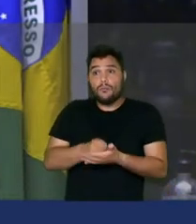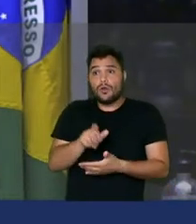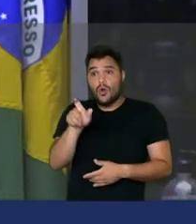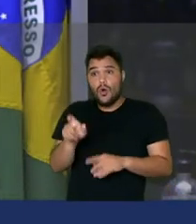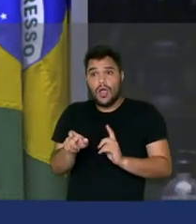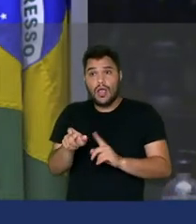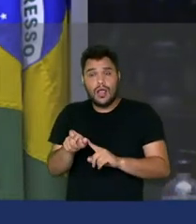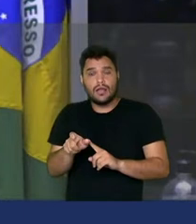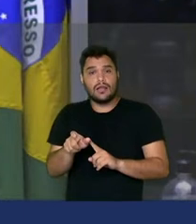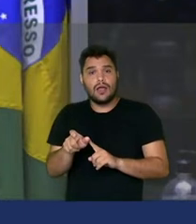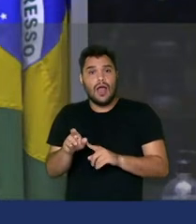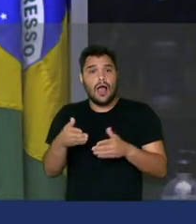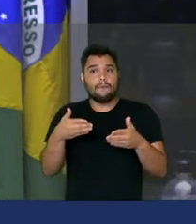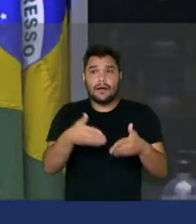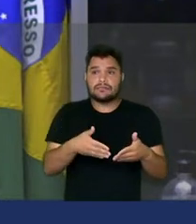SENDO INCLUÍDO FORÇADO MENTE A PARTICIPAR DO PROGRAMA